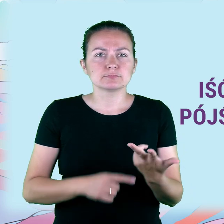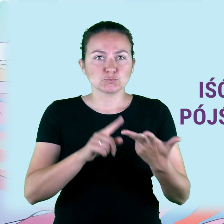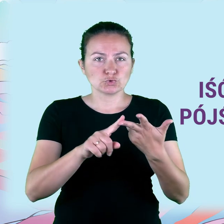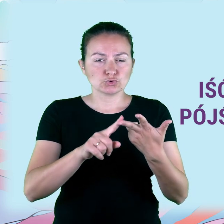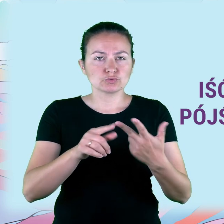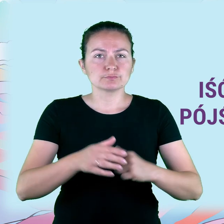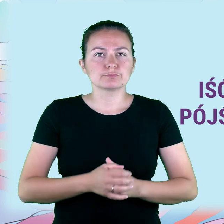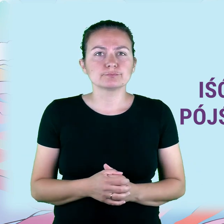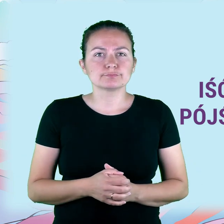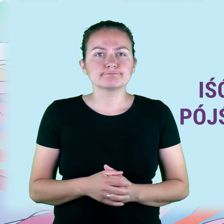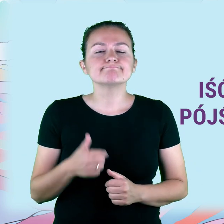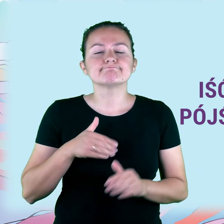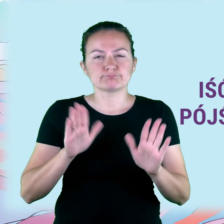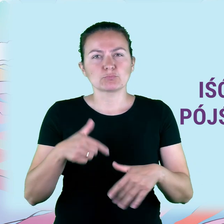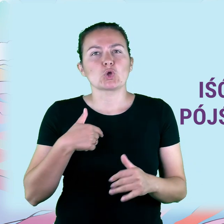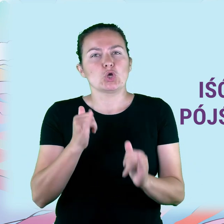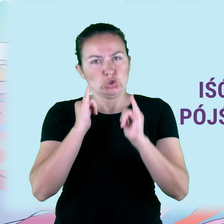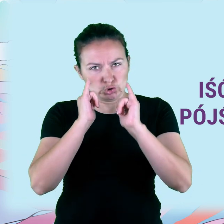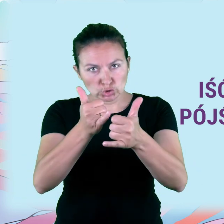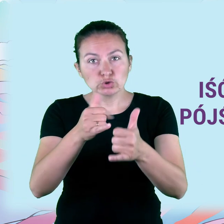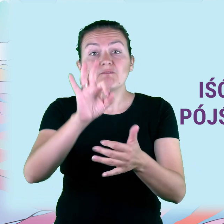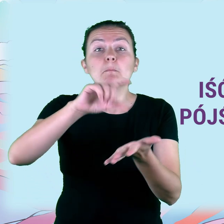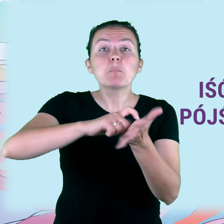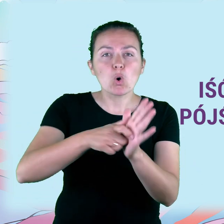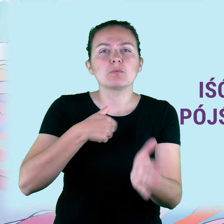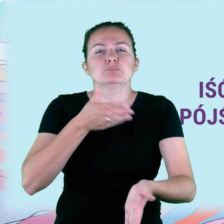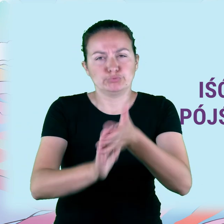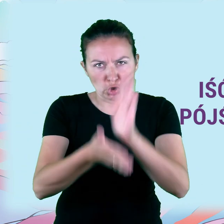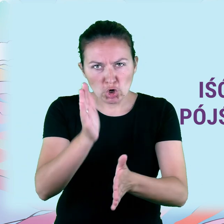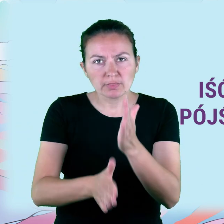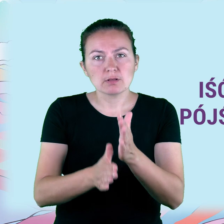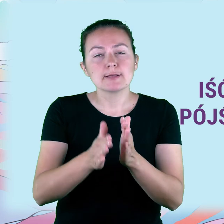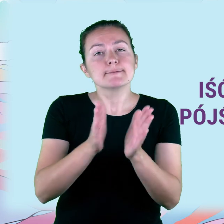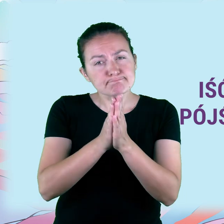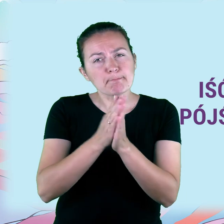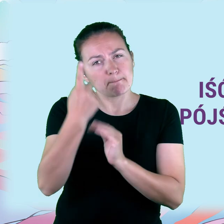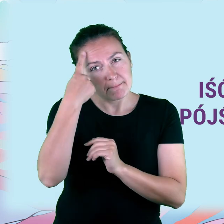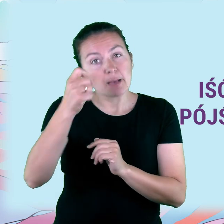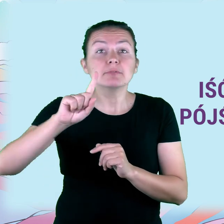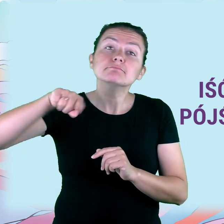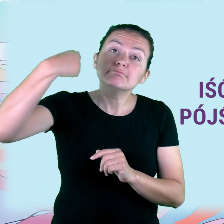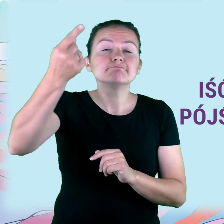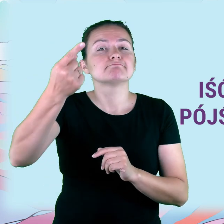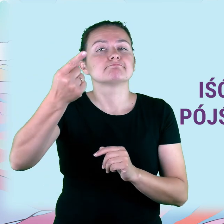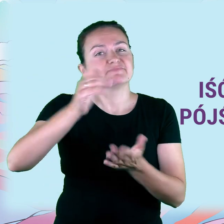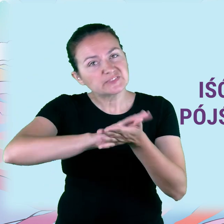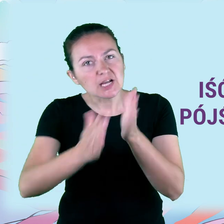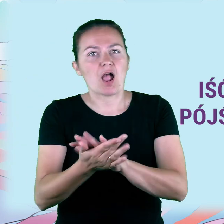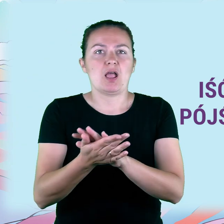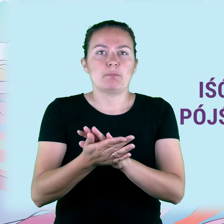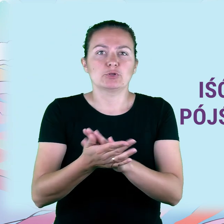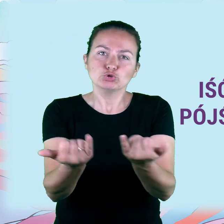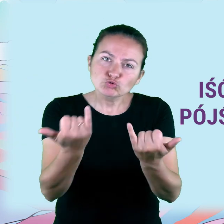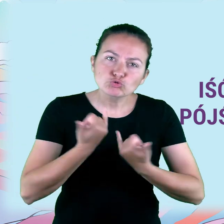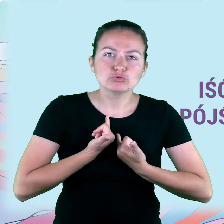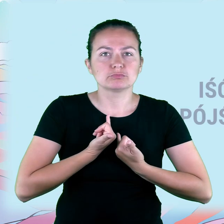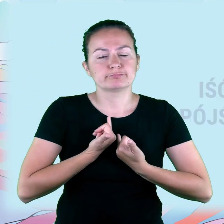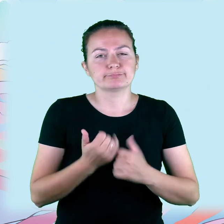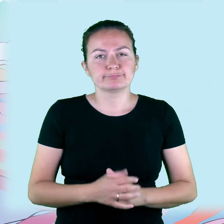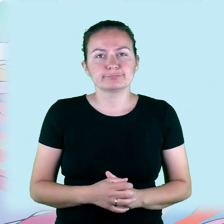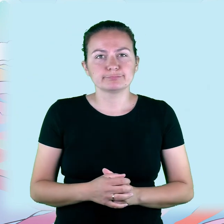3. Pójdę ci na rękę i posprzątam za ciebie w pokoju. Pamiętaj, kiedyś to ty pójdziesz mi na rękę i coś za mnie zrobisz.